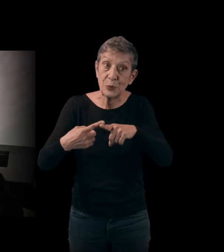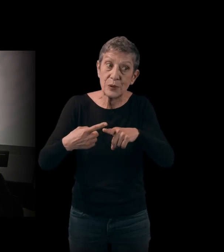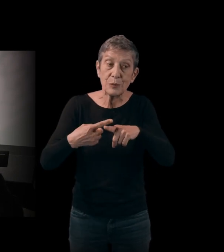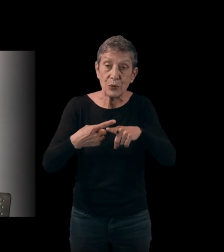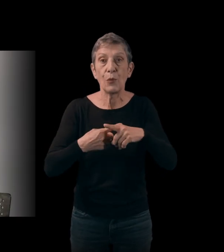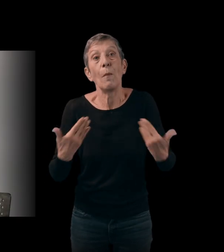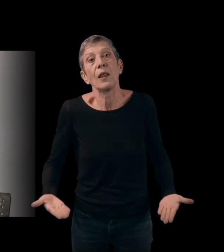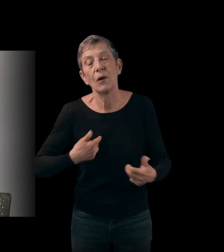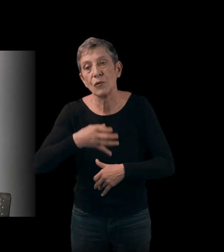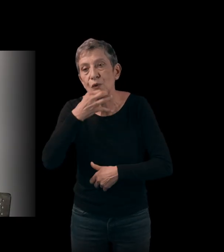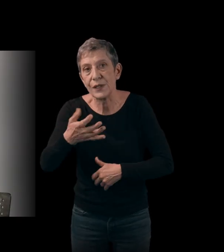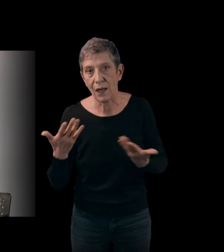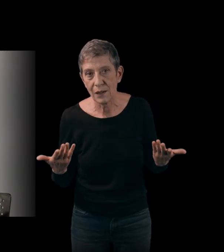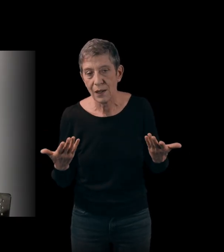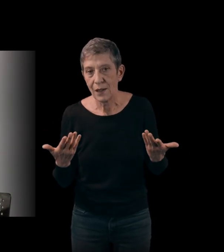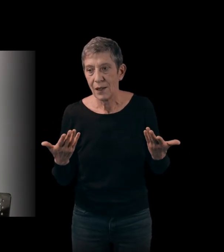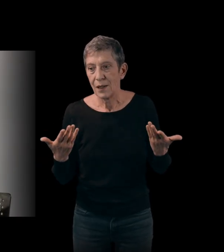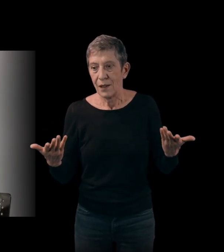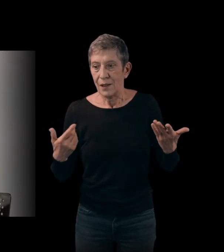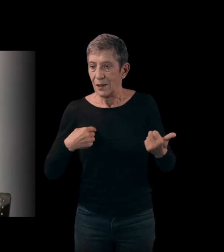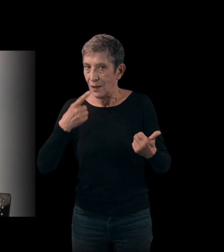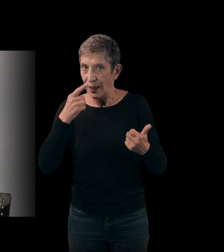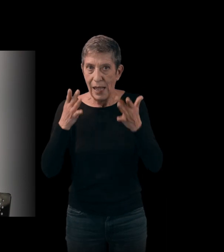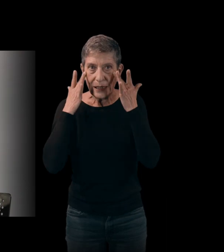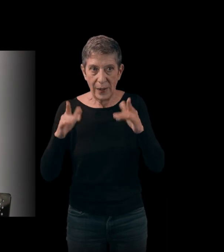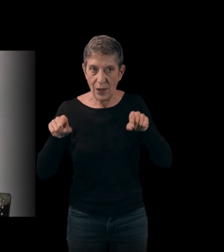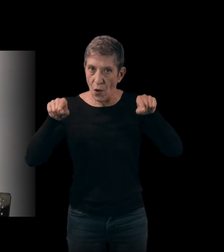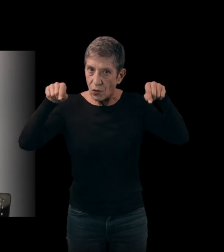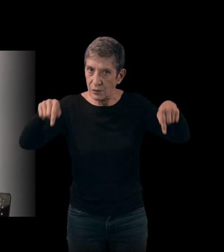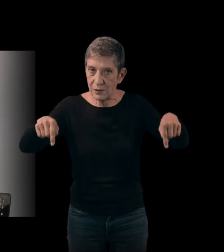après coup, que la vérité de ces deux expériences-là, c'était dans